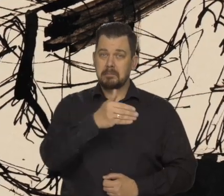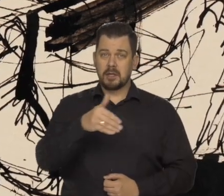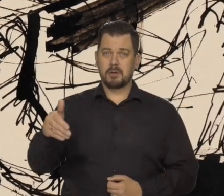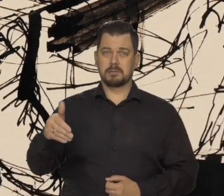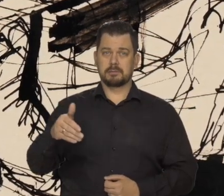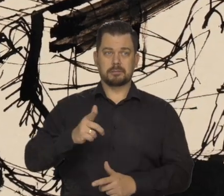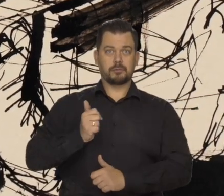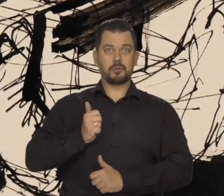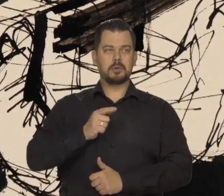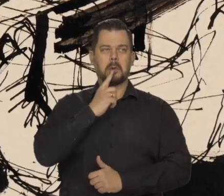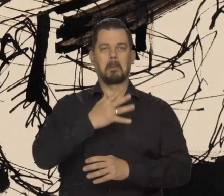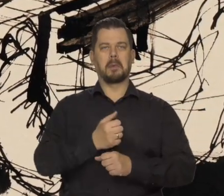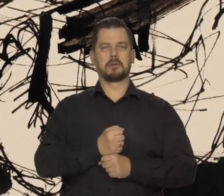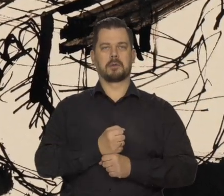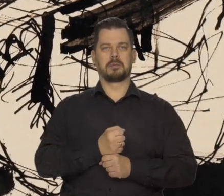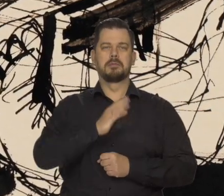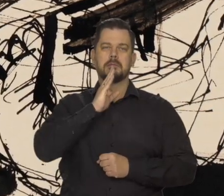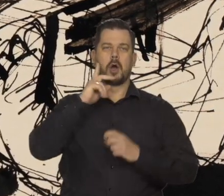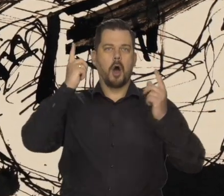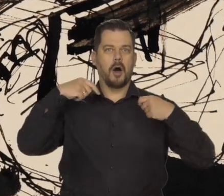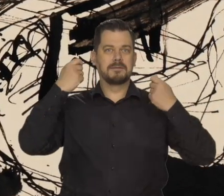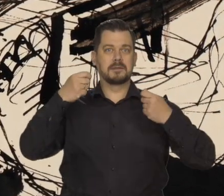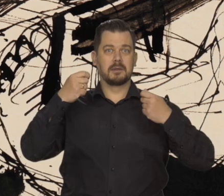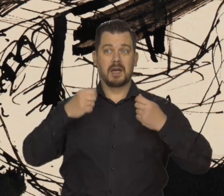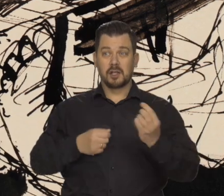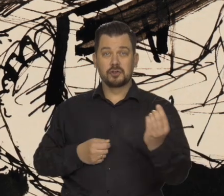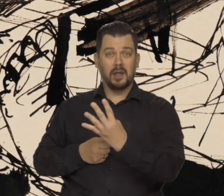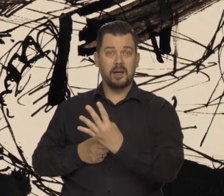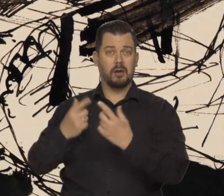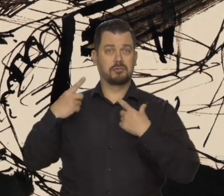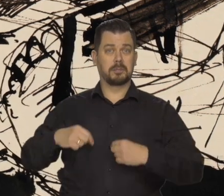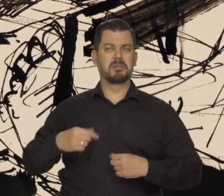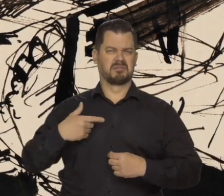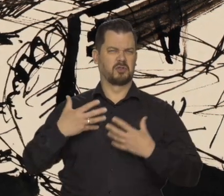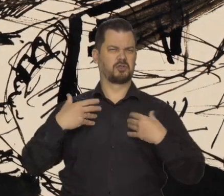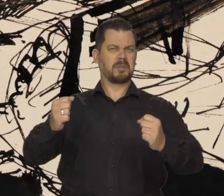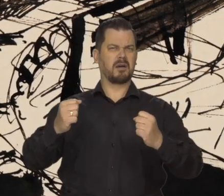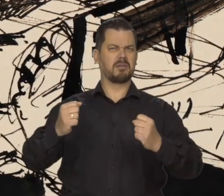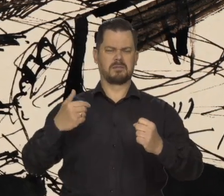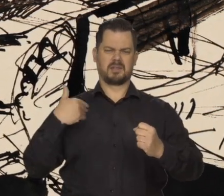Ze wszystkich 4 milionów żołnierzy, którzy milczeli jak owce, wypowiadała się tylko ta czwórka: